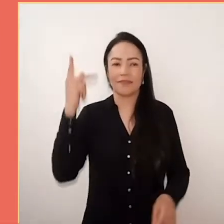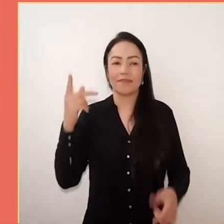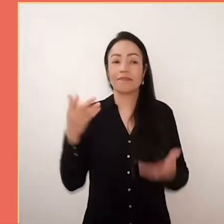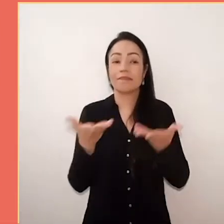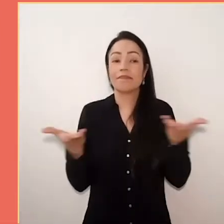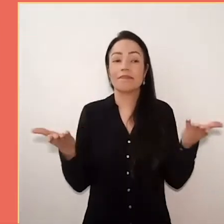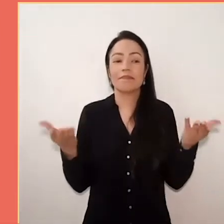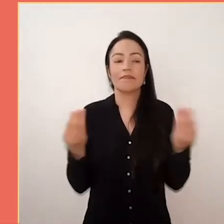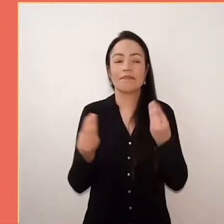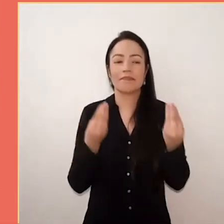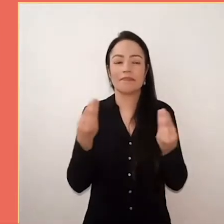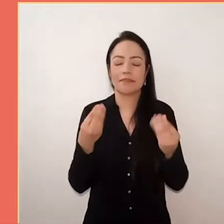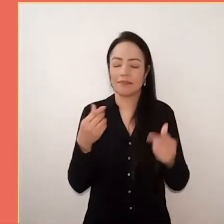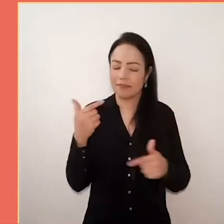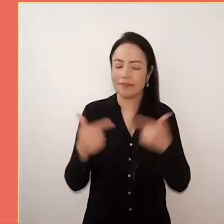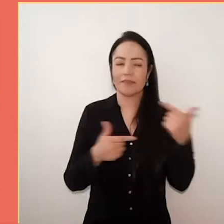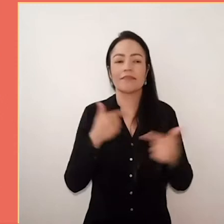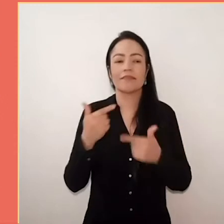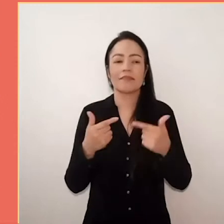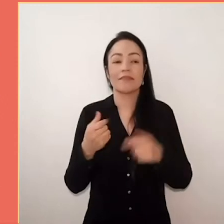a serviço das emoções.